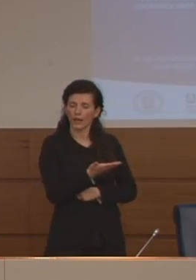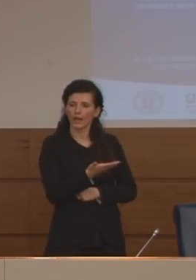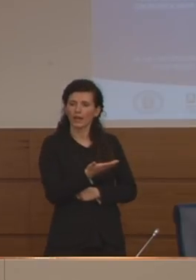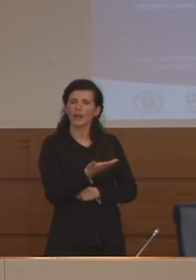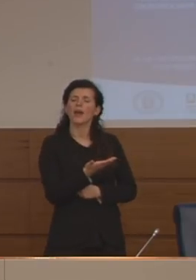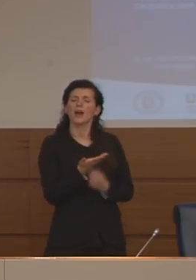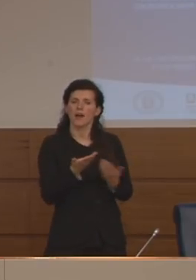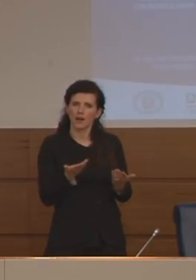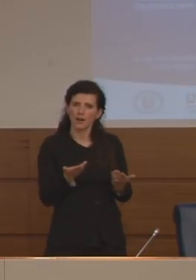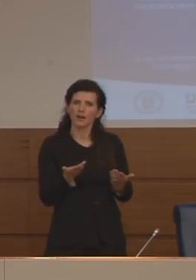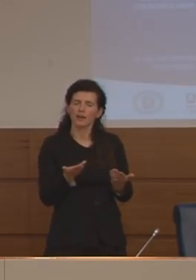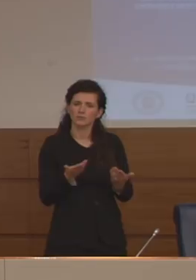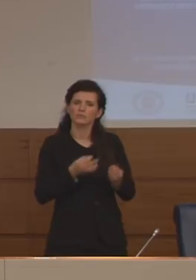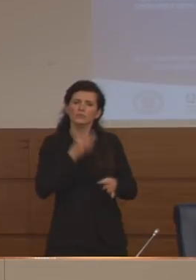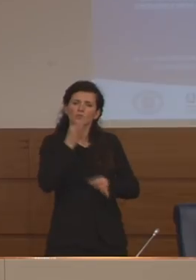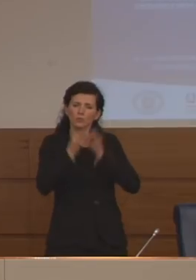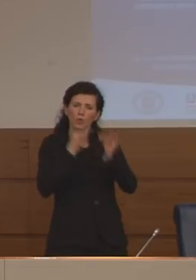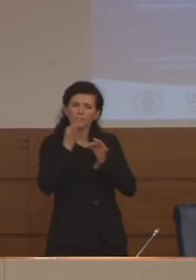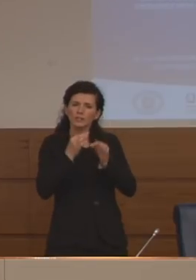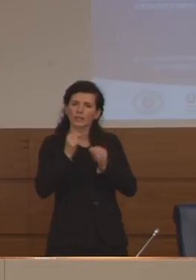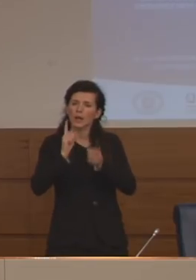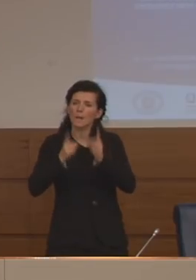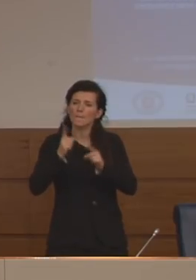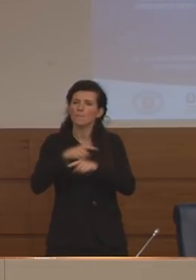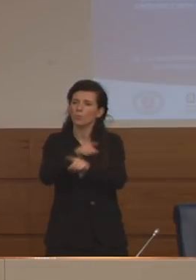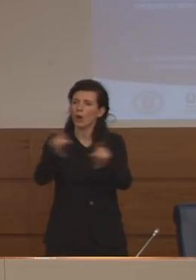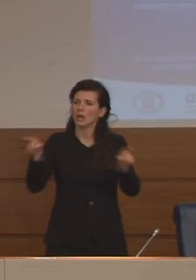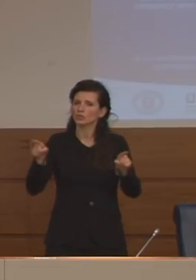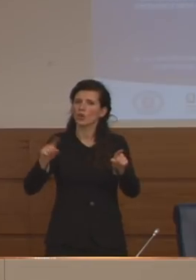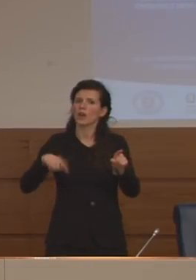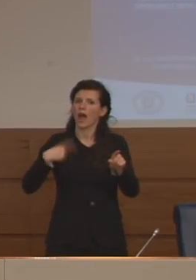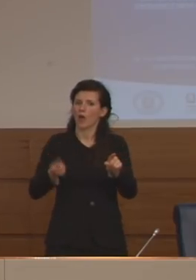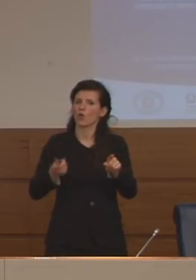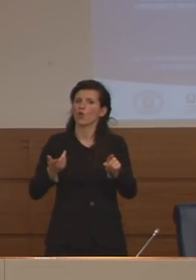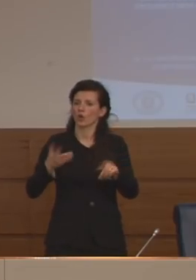della popolazione ancora suscettibile. Questo tradotto in termini